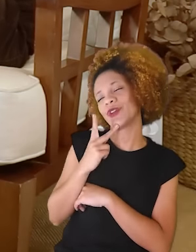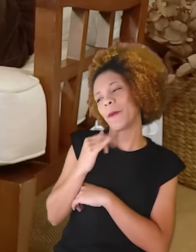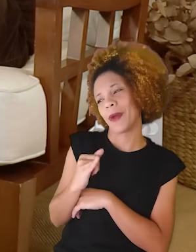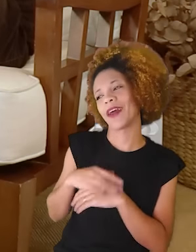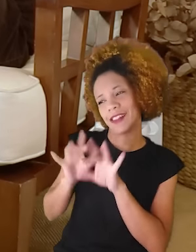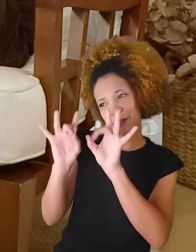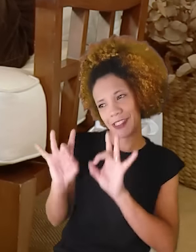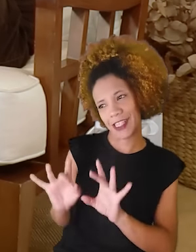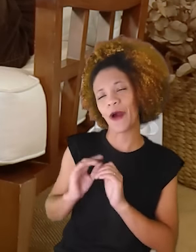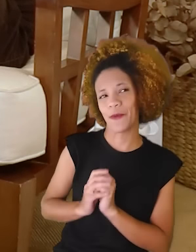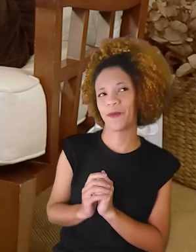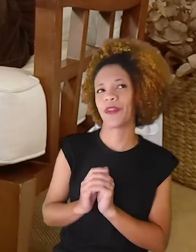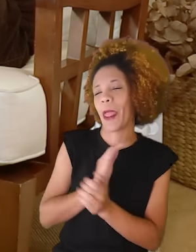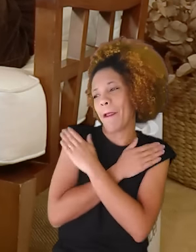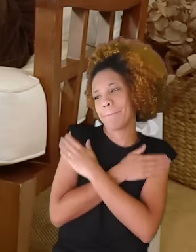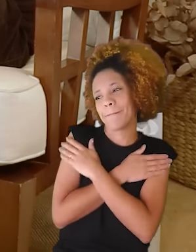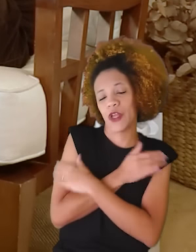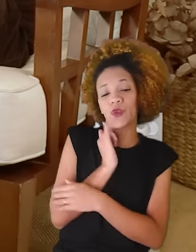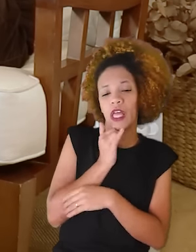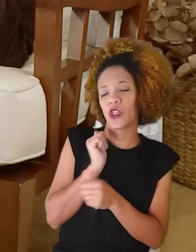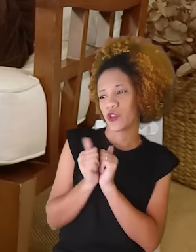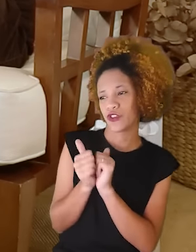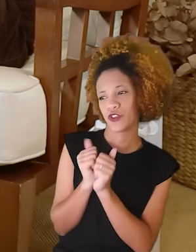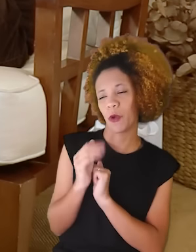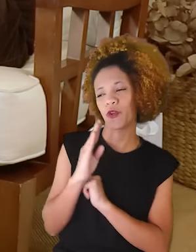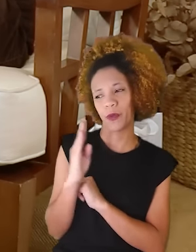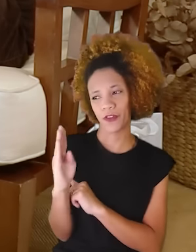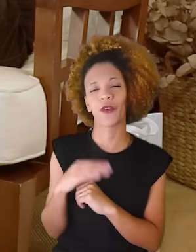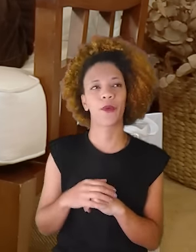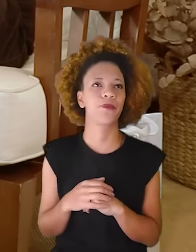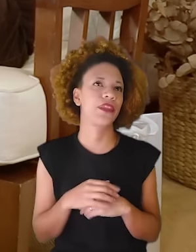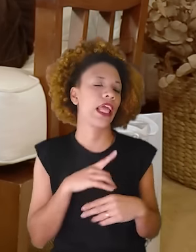Pais o narrador mandou um abraço especial pro meu pai então no jogo do Botafogo aí teve umas agora